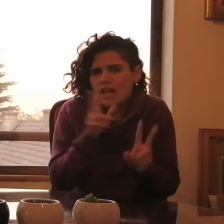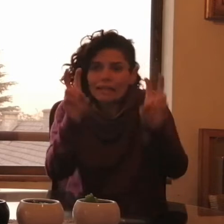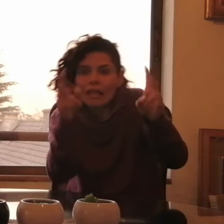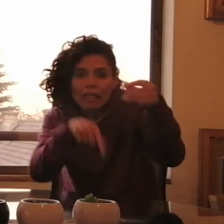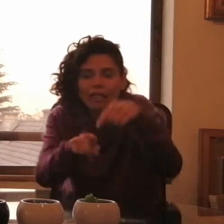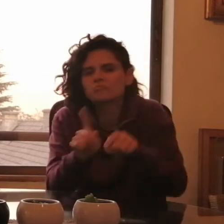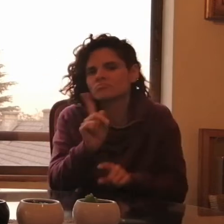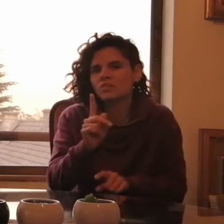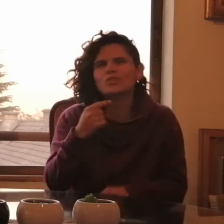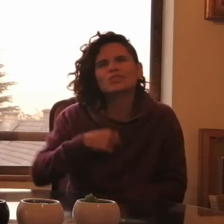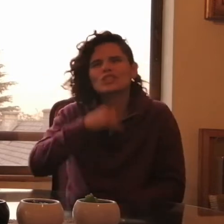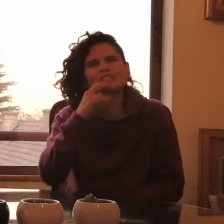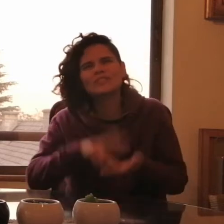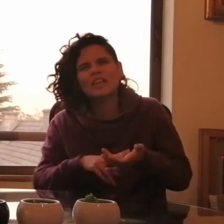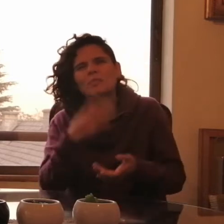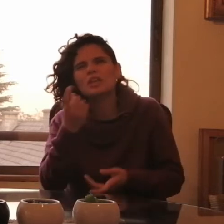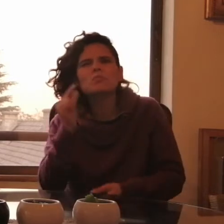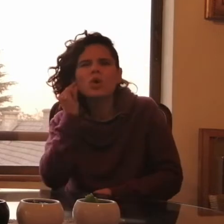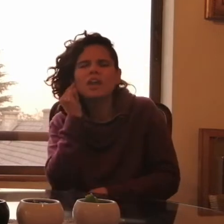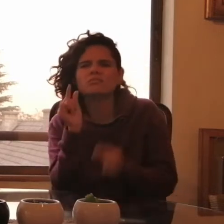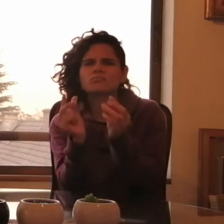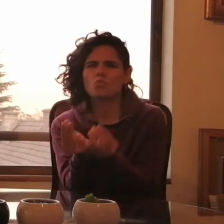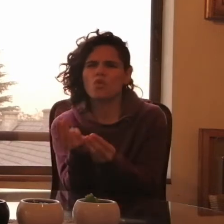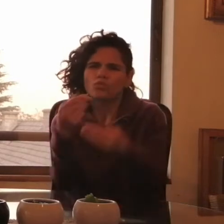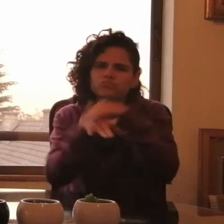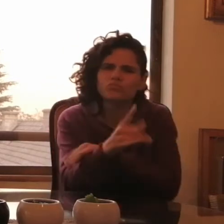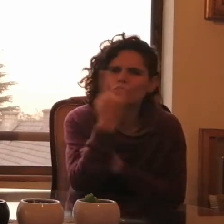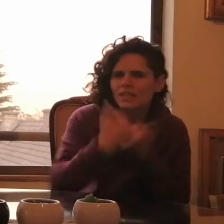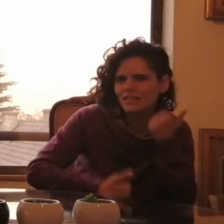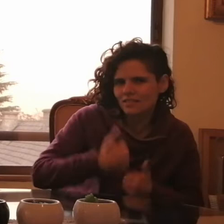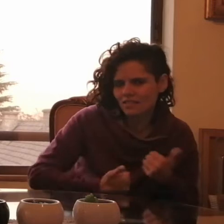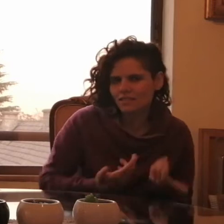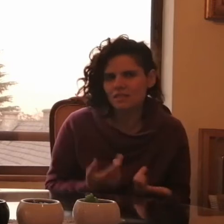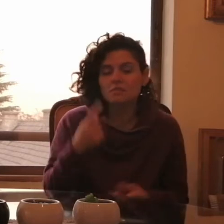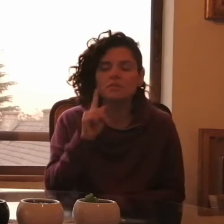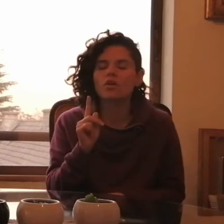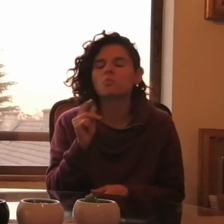meten tantas mujeres en la carrera, pero bueno cada vez va subiendo más osea yo